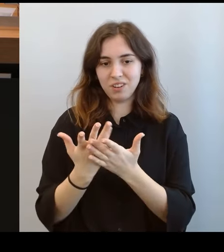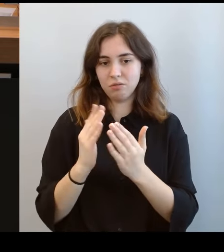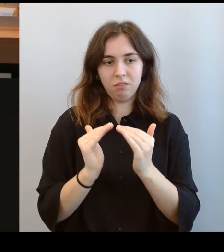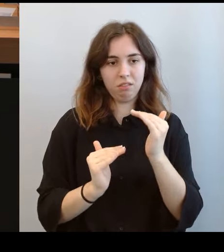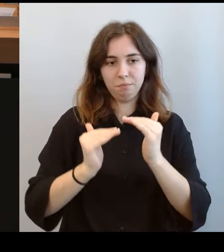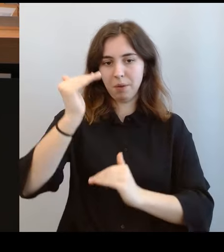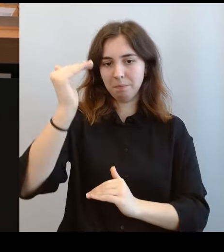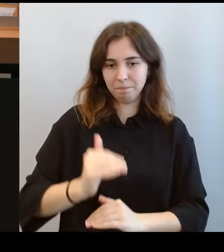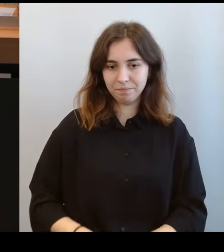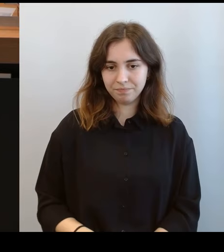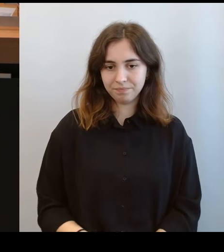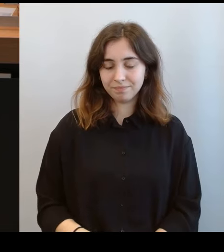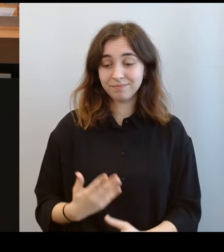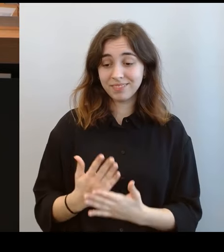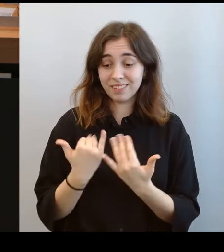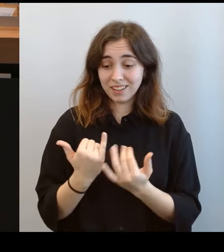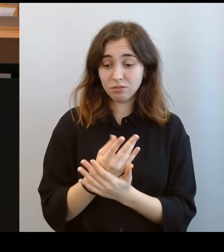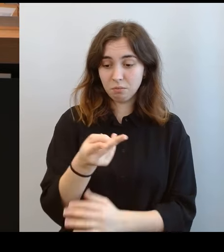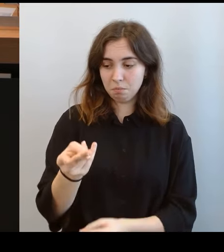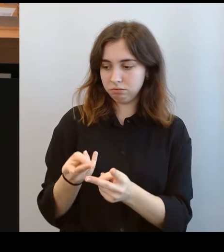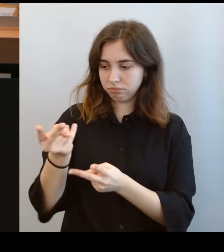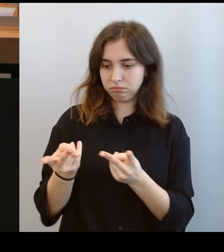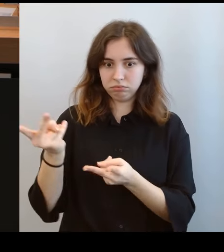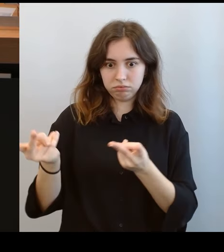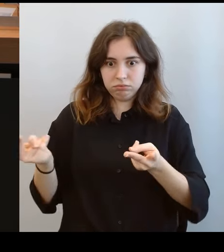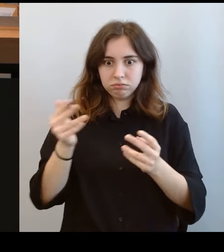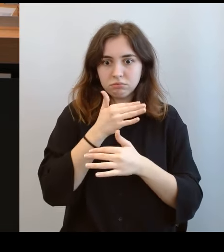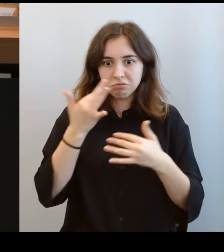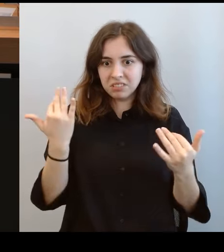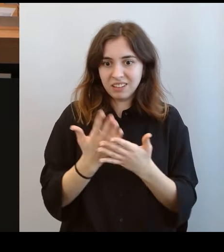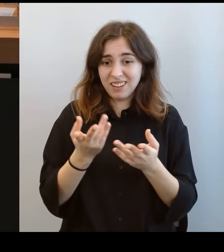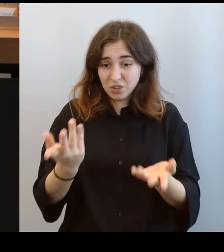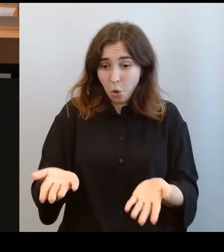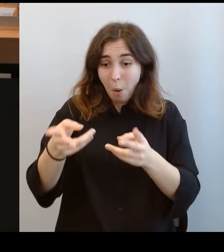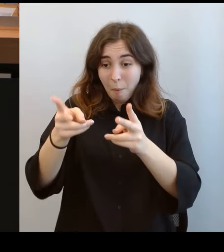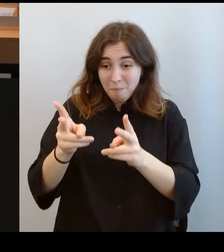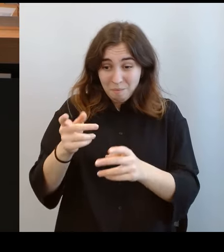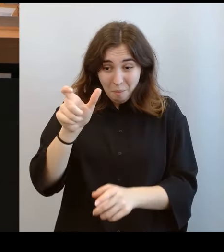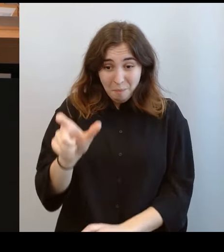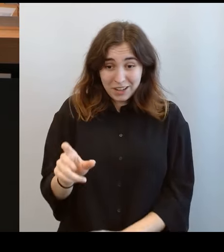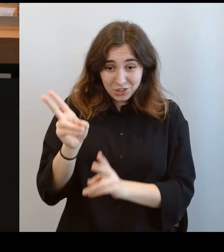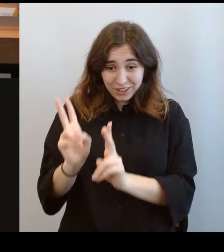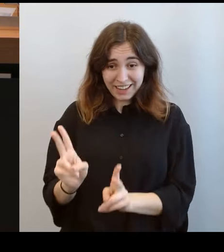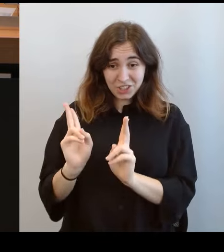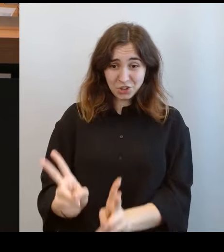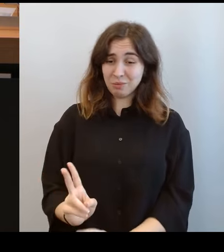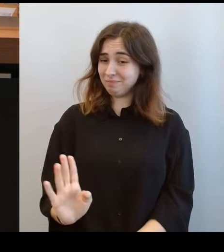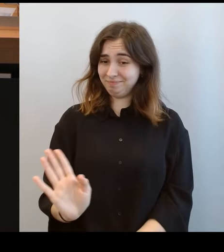sie eigentlich mit Menschenrechten nicht mehr richtig zu vereinbaren sind. Also dort werden Patientinnen und Patienten mit Medikamenten ruhig